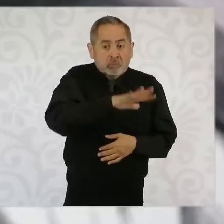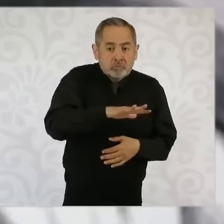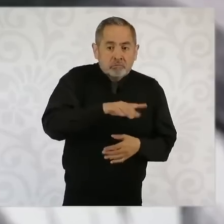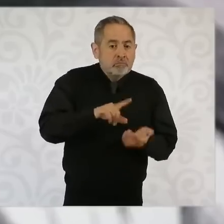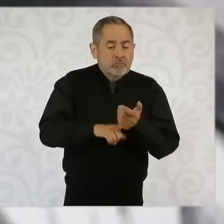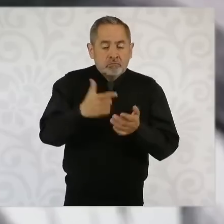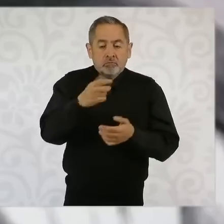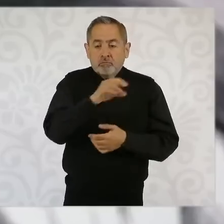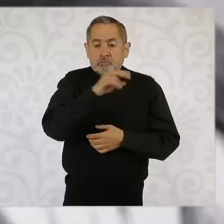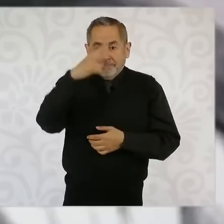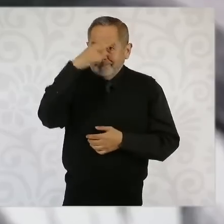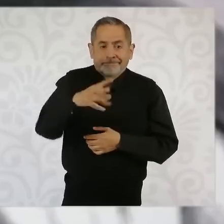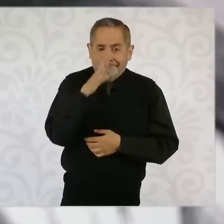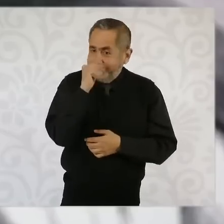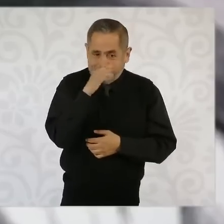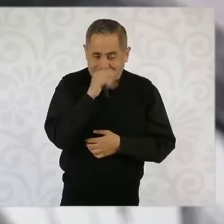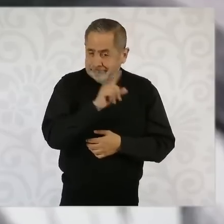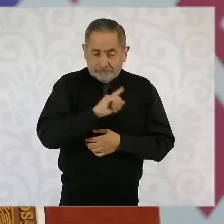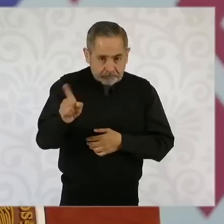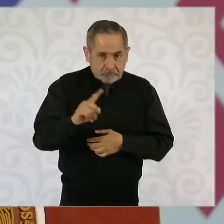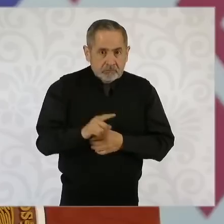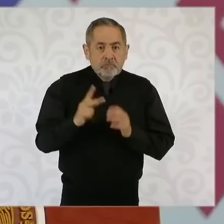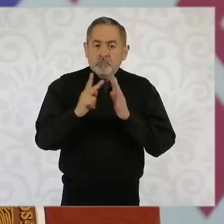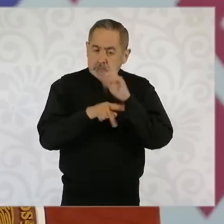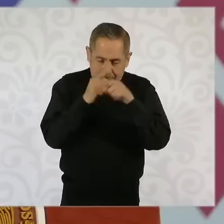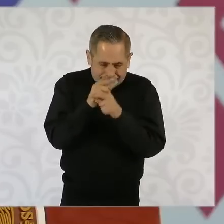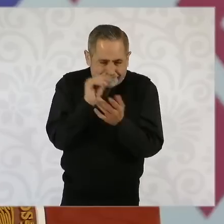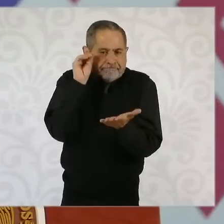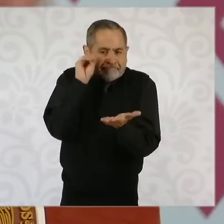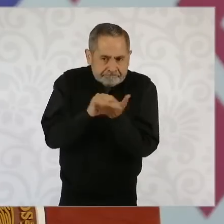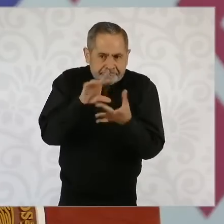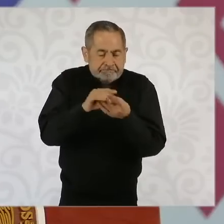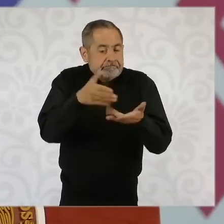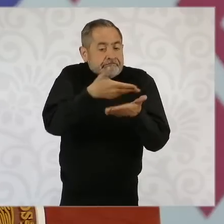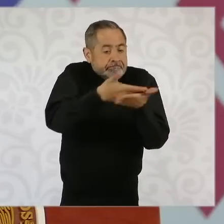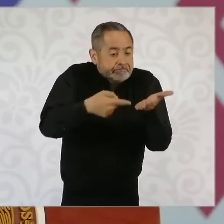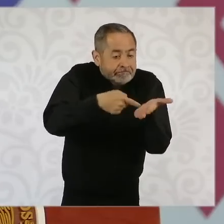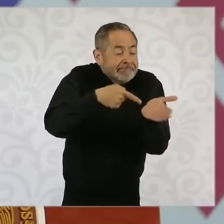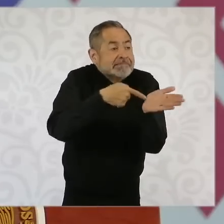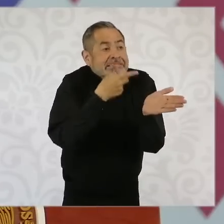Golfo de América se le volvió a dar el decreto y se le volvió a decir cuáles son las normas